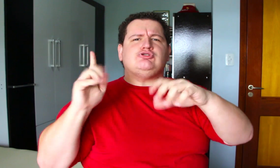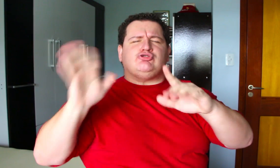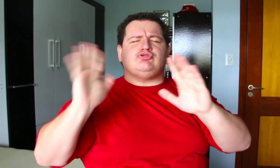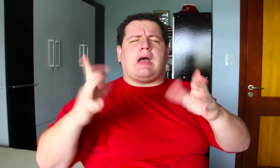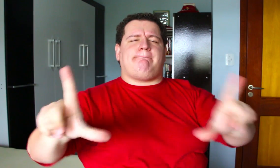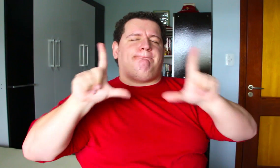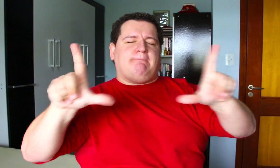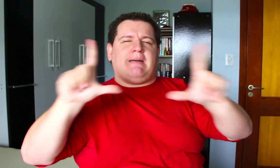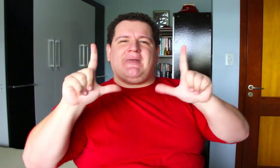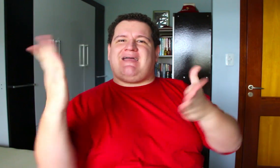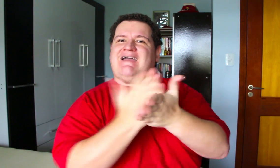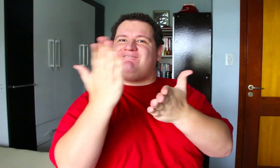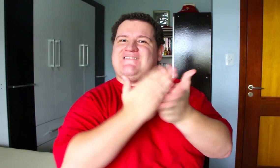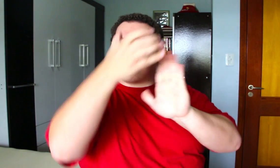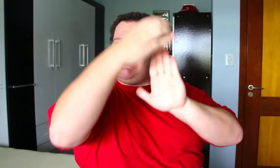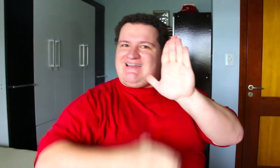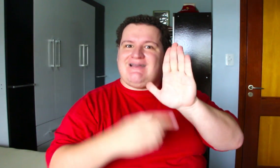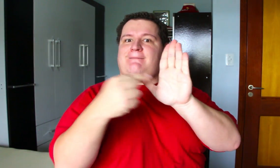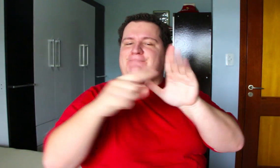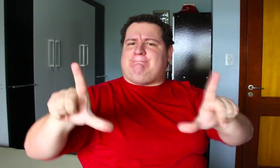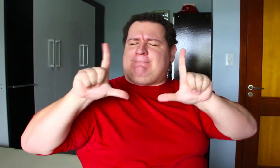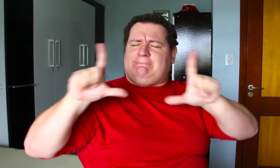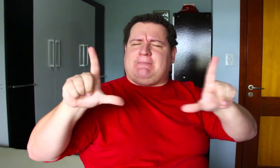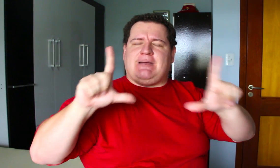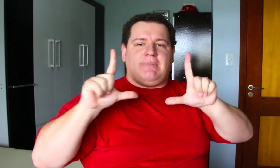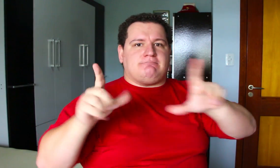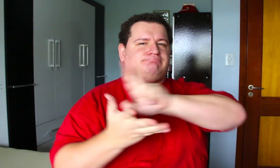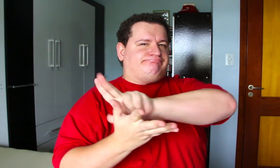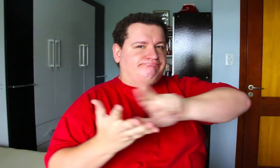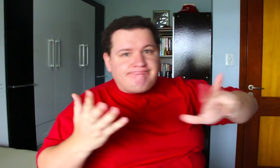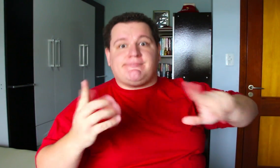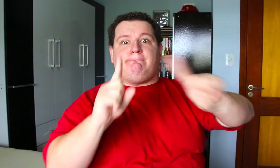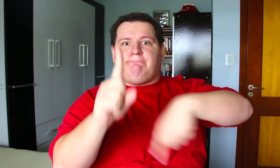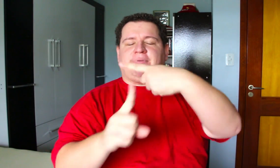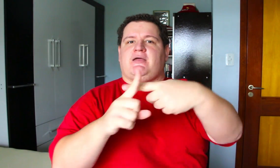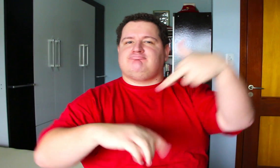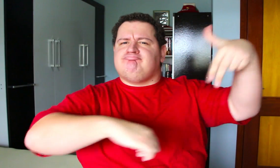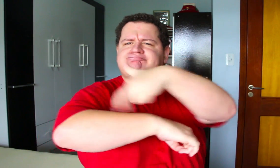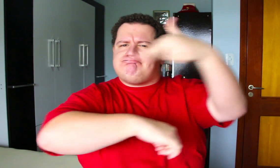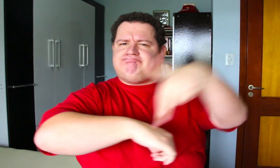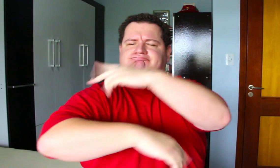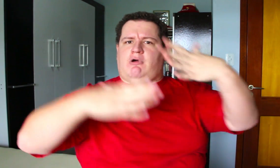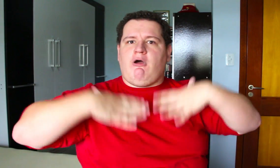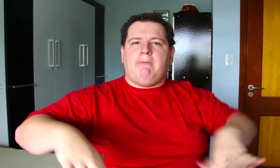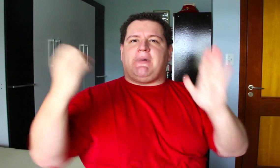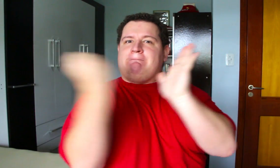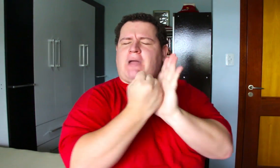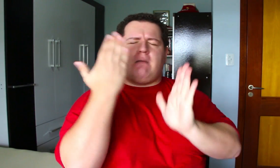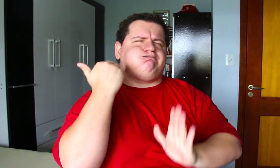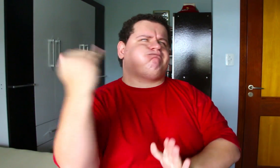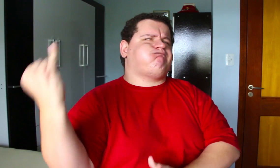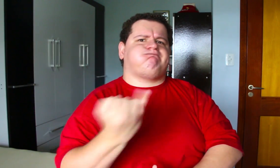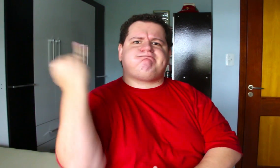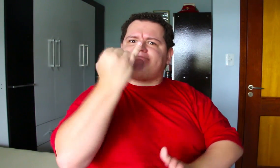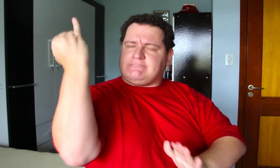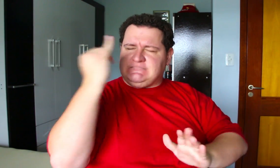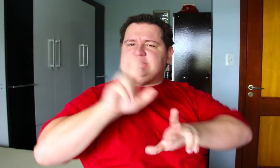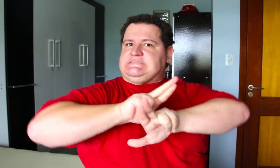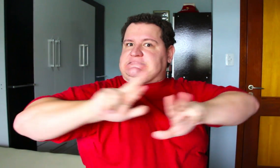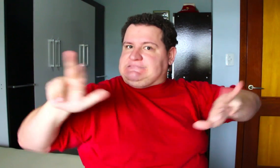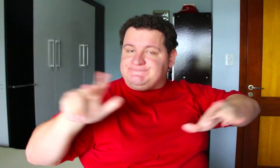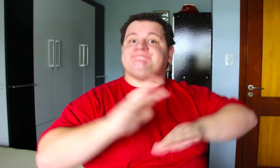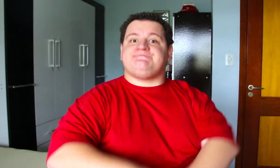apareceu em várias capas de revistas e desfilou para marcas renomadas.